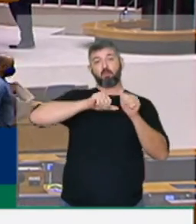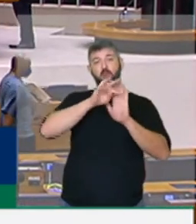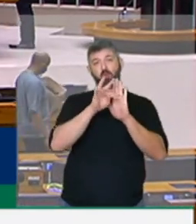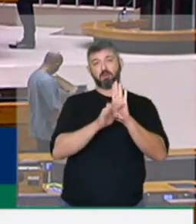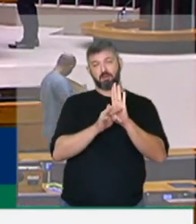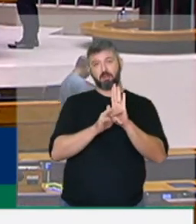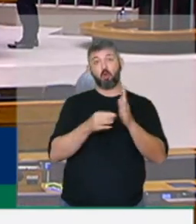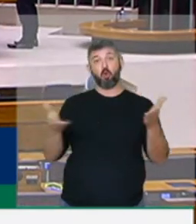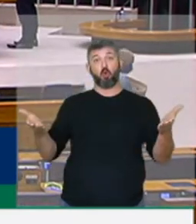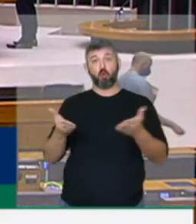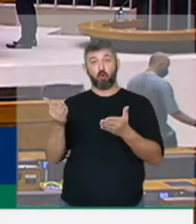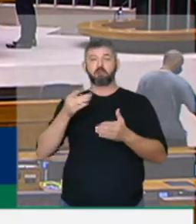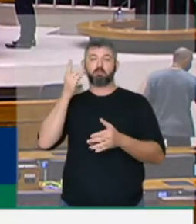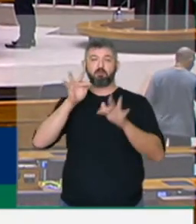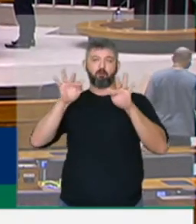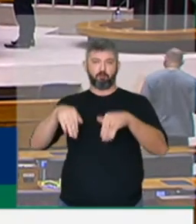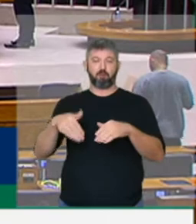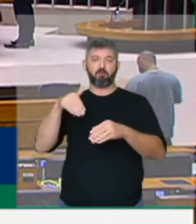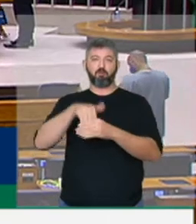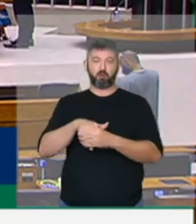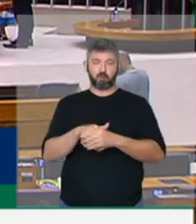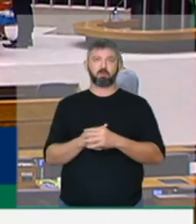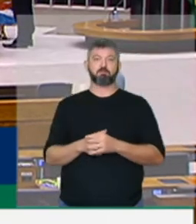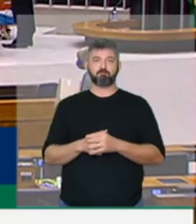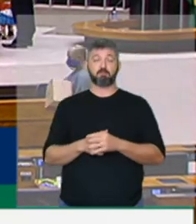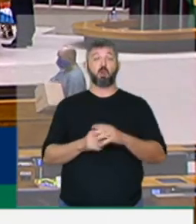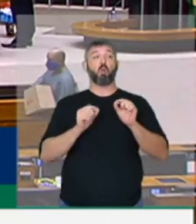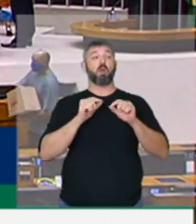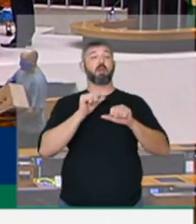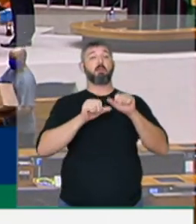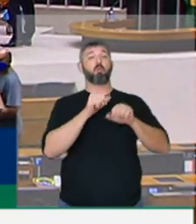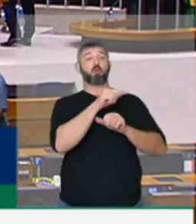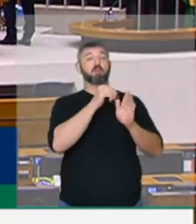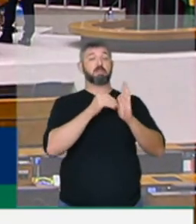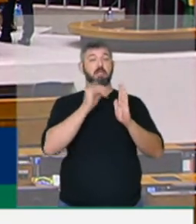SENADO E HOJE DEPUTADOS FINALIZARAM ESSA VOTAÇÃO, VOTARAM AS MUDANÇAS FEITAS PELOS SENADORES, MATÉRIA